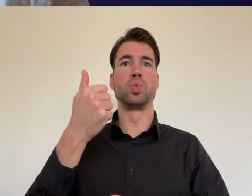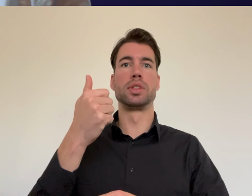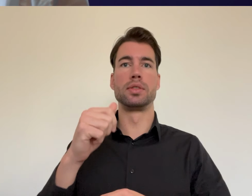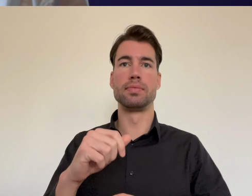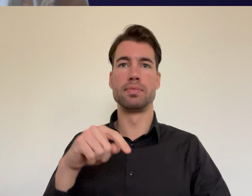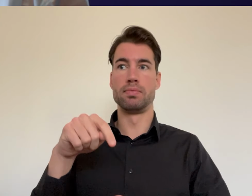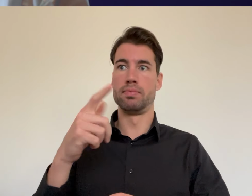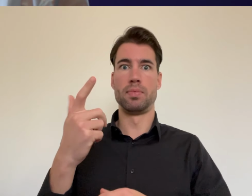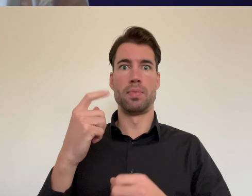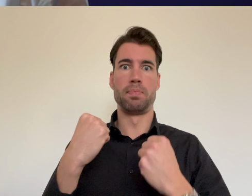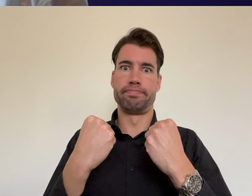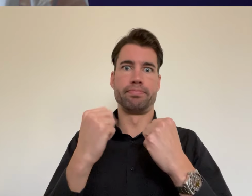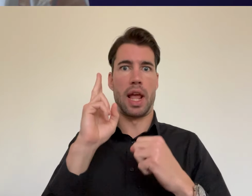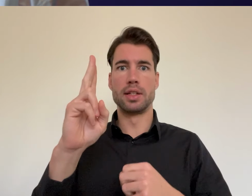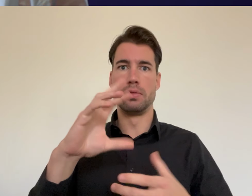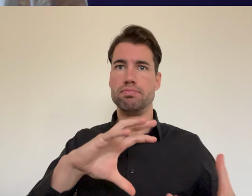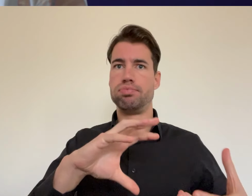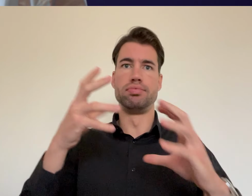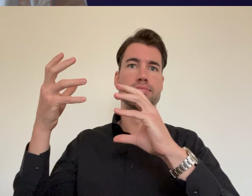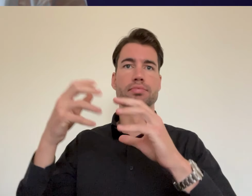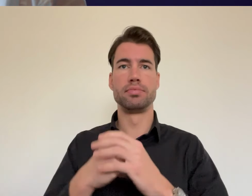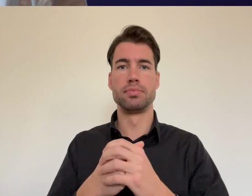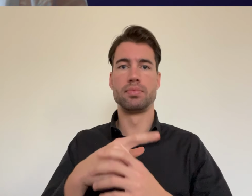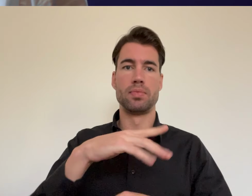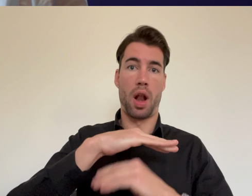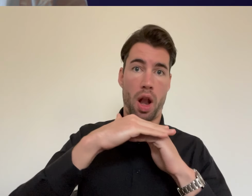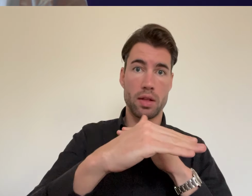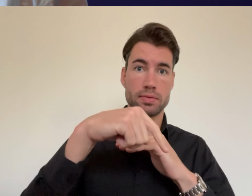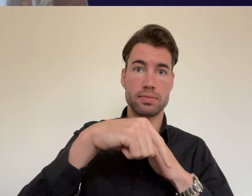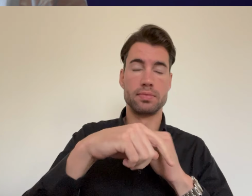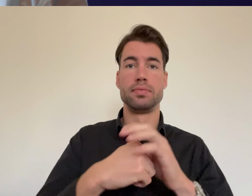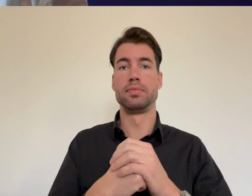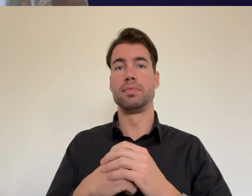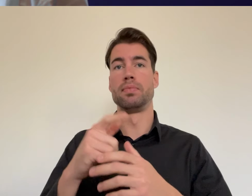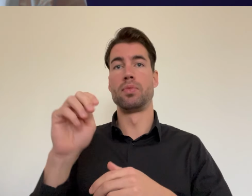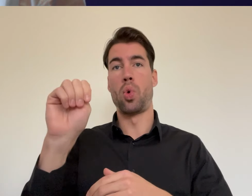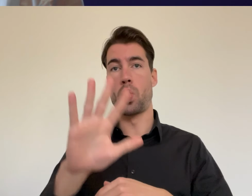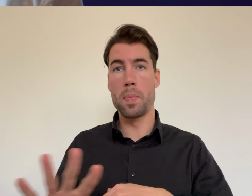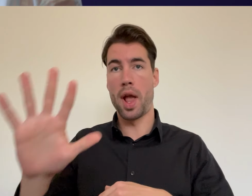allemaal weer behoorlijk uit de hand aan het lopen is, landelijk en in heel Europa op dit moment.